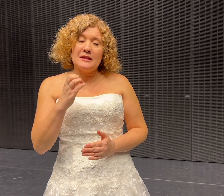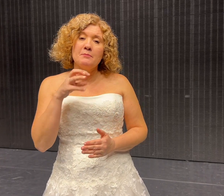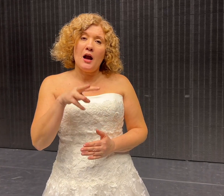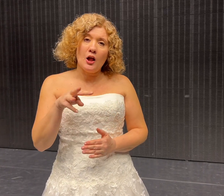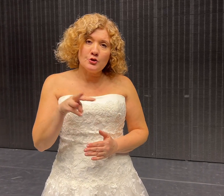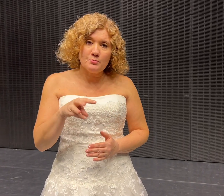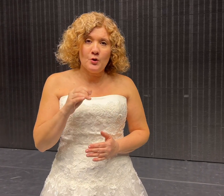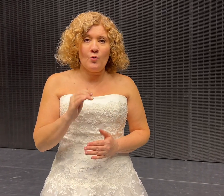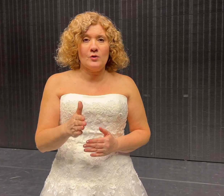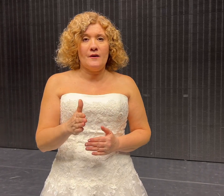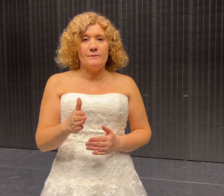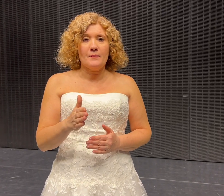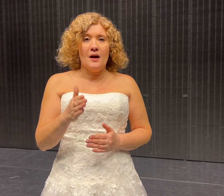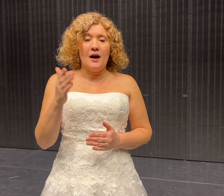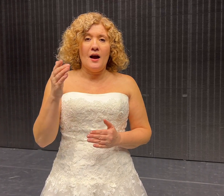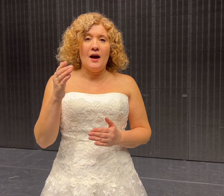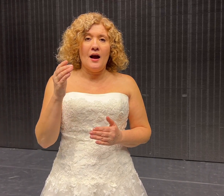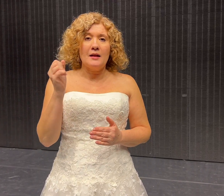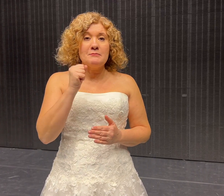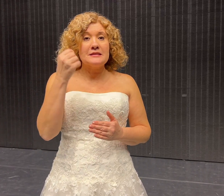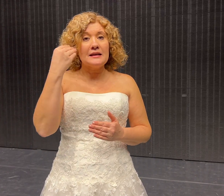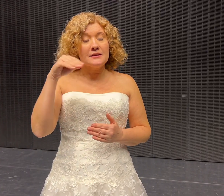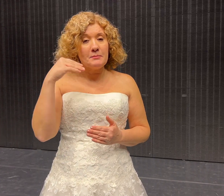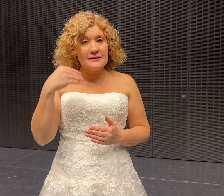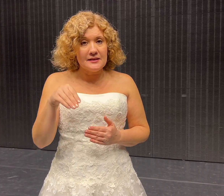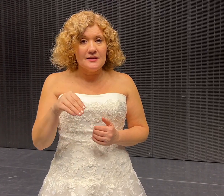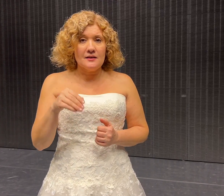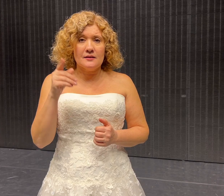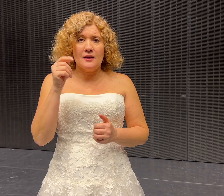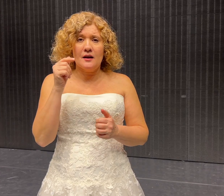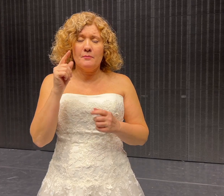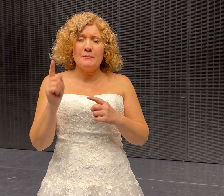это Сергей Михайлович Миронов, Администрация Президента РФ.